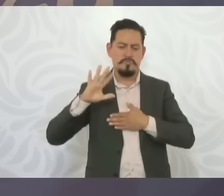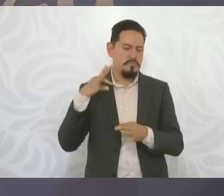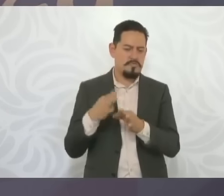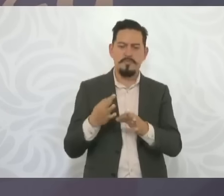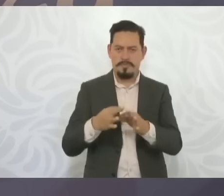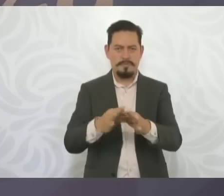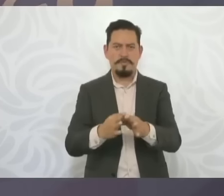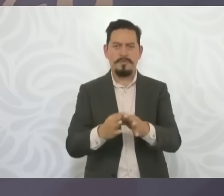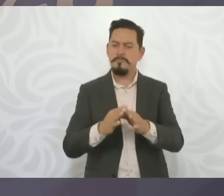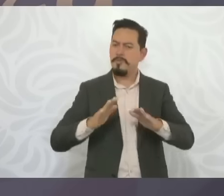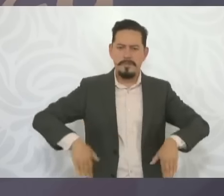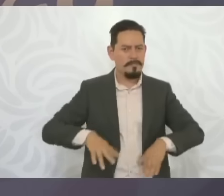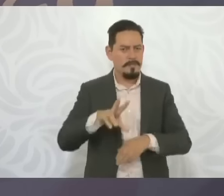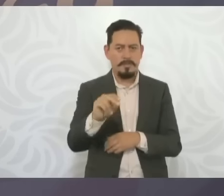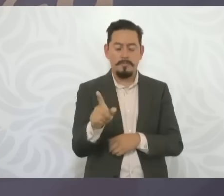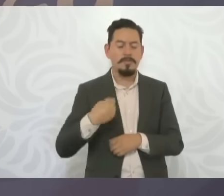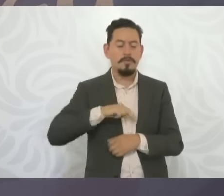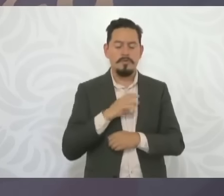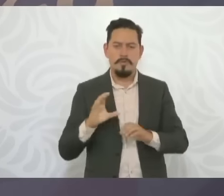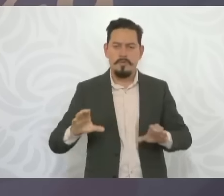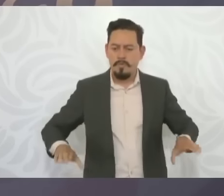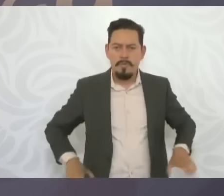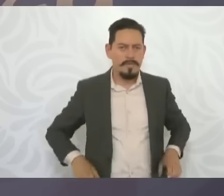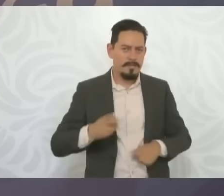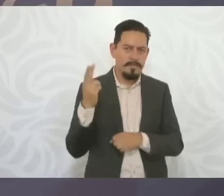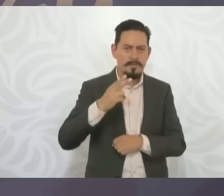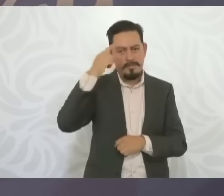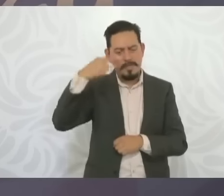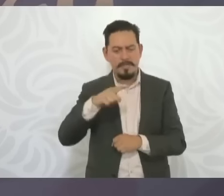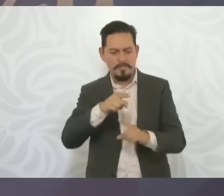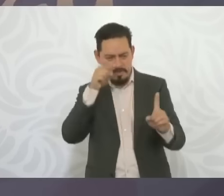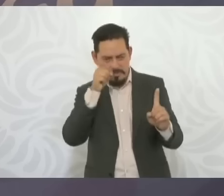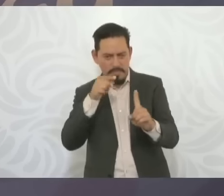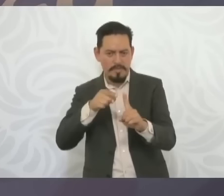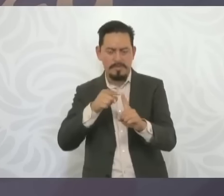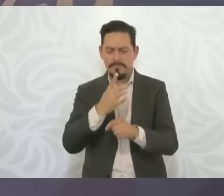cualidades que acreditan diariamente la serenidad responsable de la presidenta de